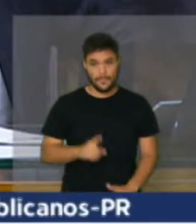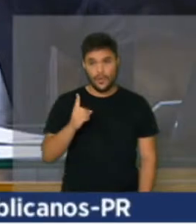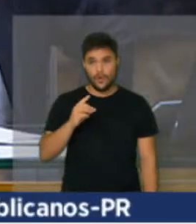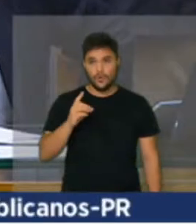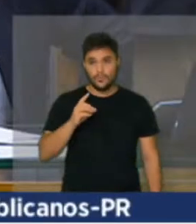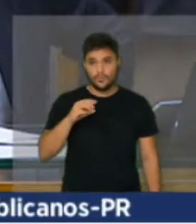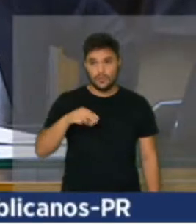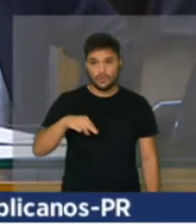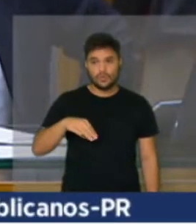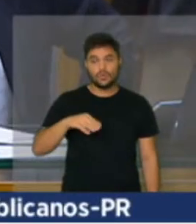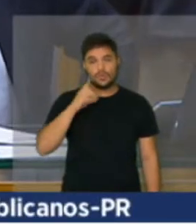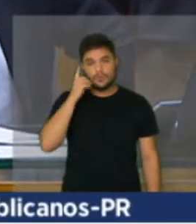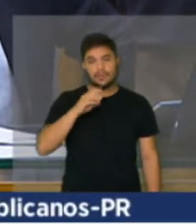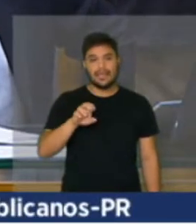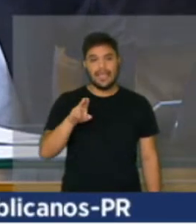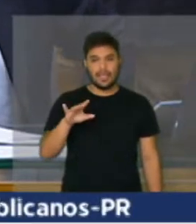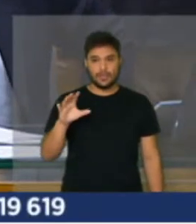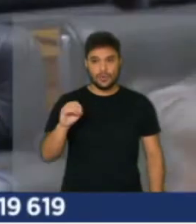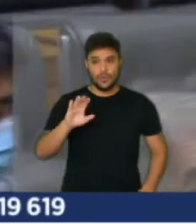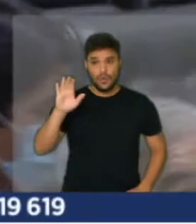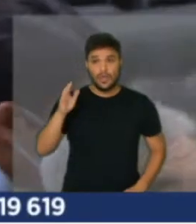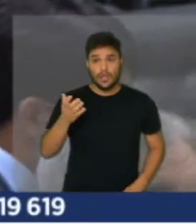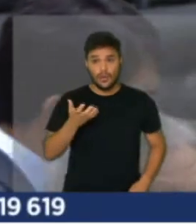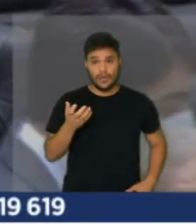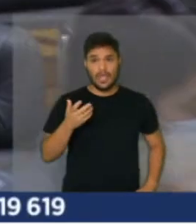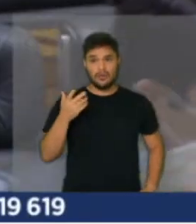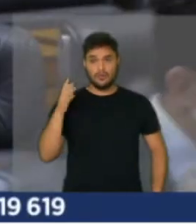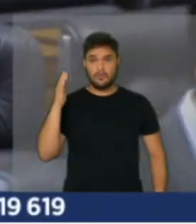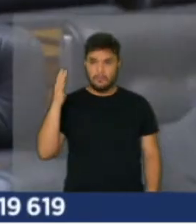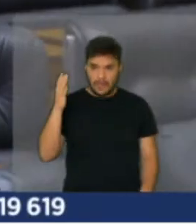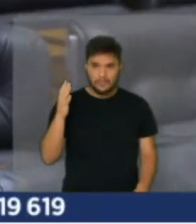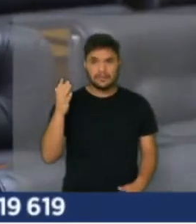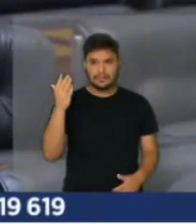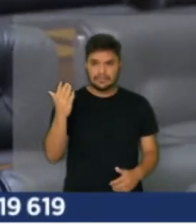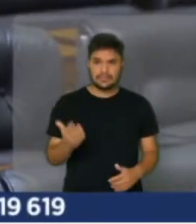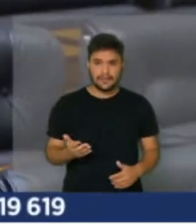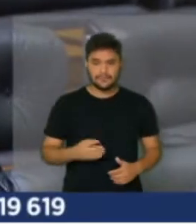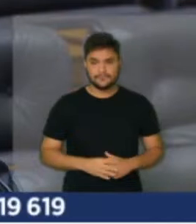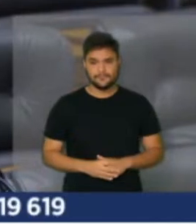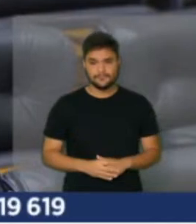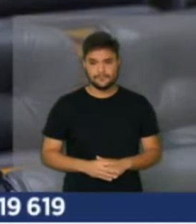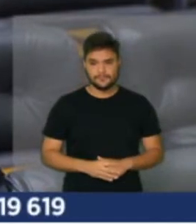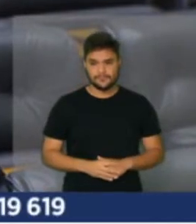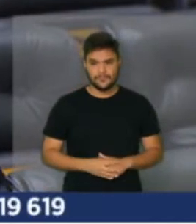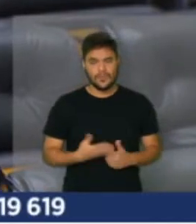COLEGA, UM CAMPANHA FEIRA DO PARANÁ PRESIDINDO ESTA CASA. ESPERO QUE UM DIA SEJA DE FORMA DEFINITIVA. PARABÉNS!